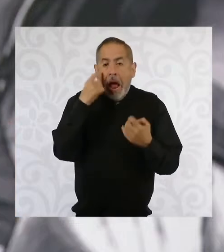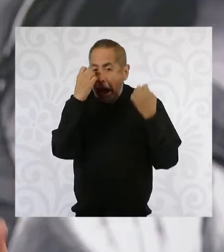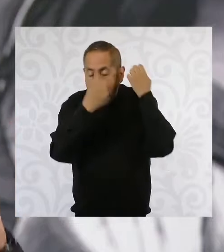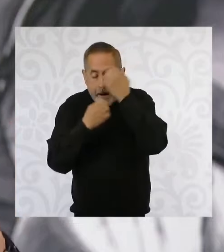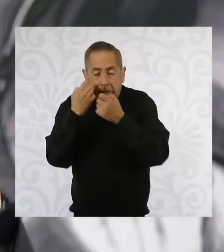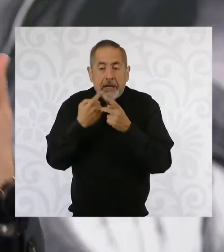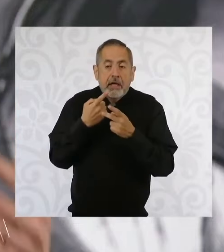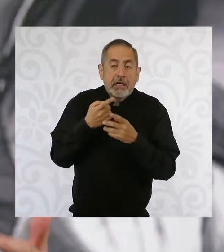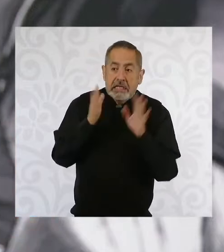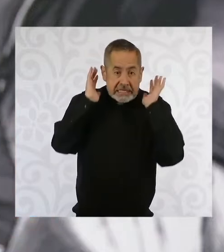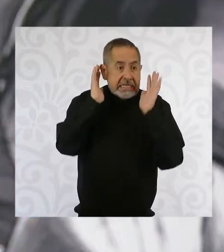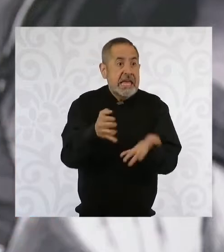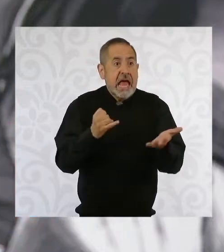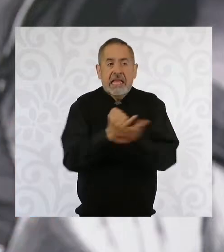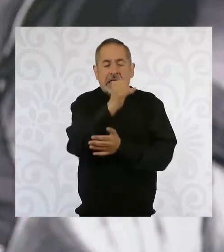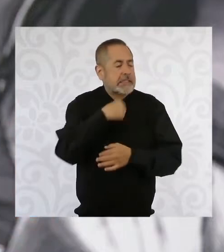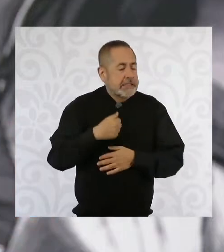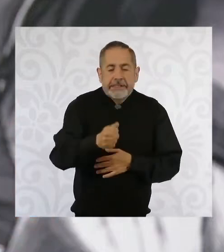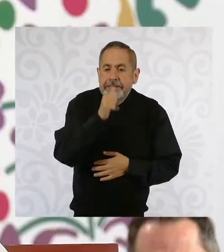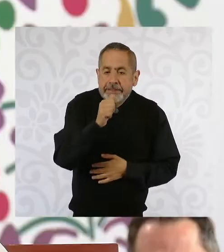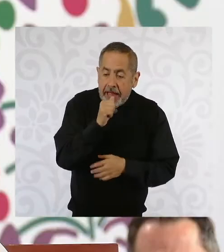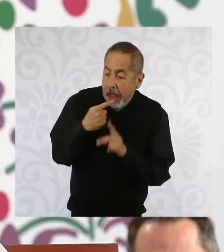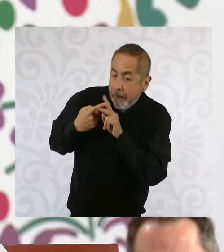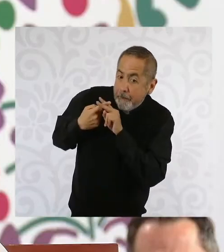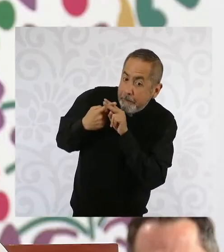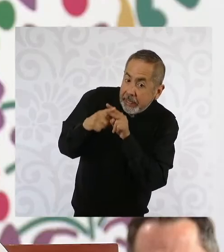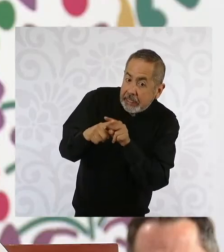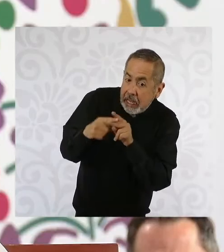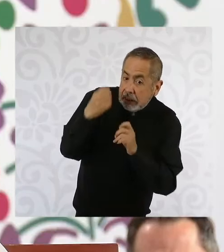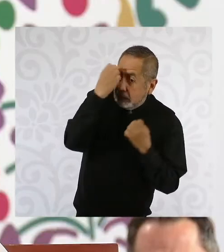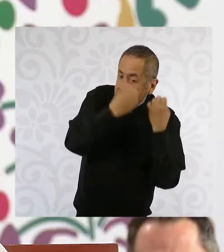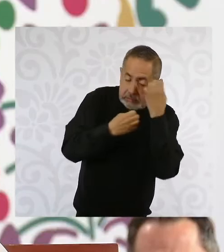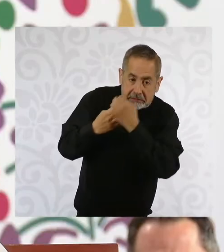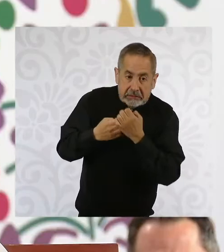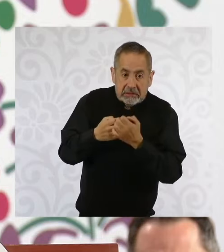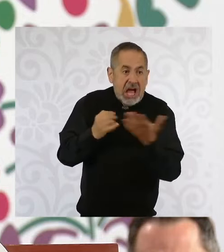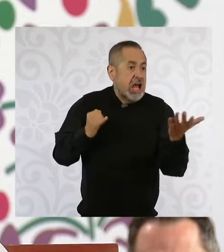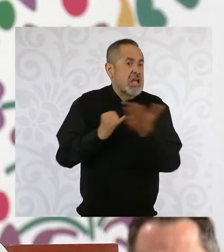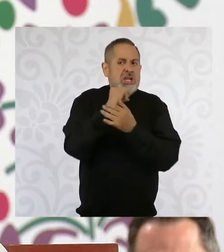y que activamente estamos en comunicación con estos estados para asegurarnos que